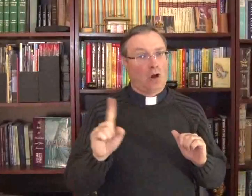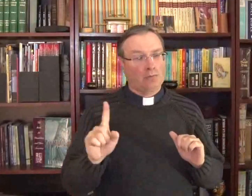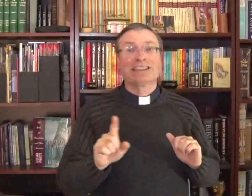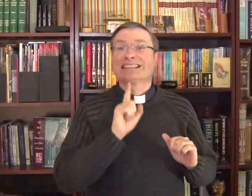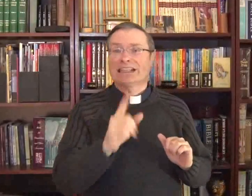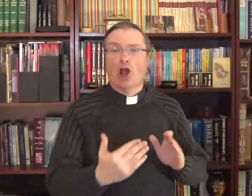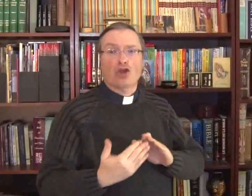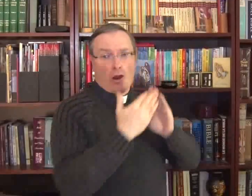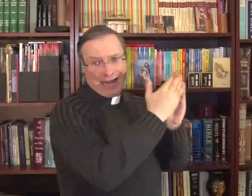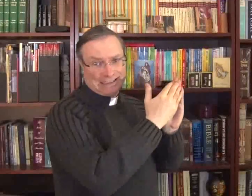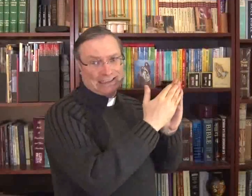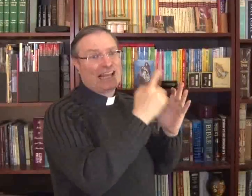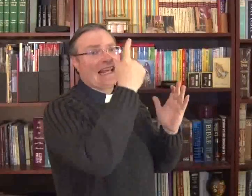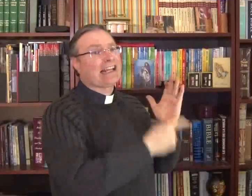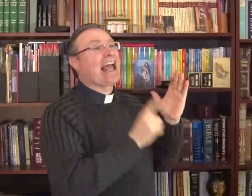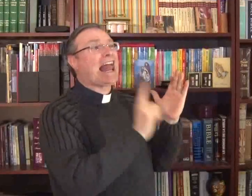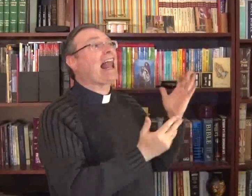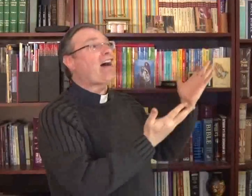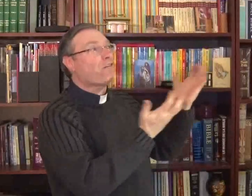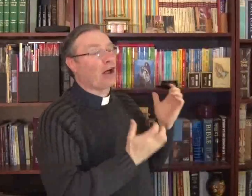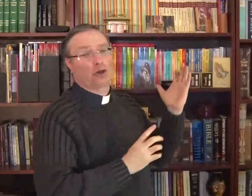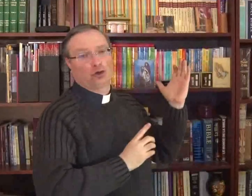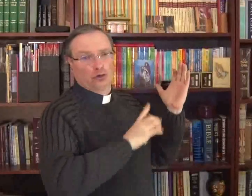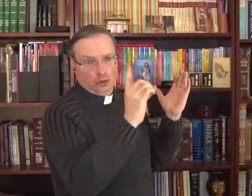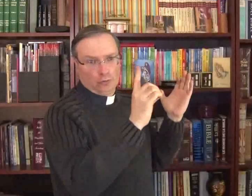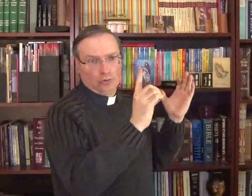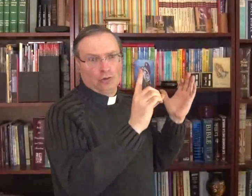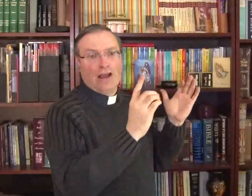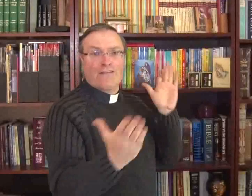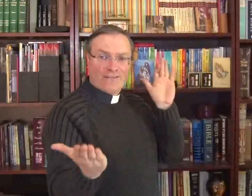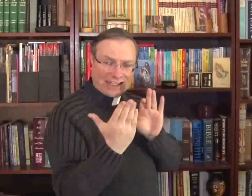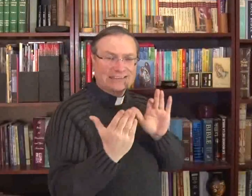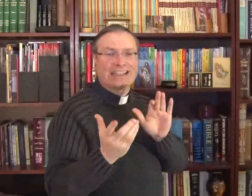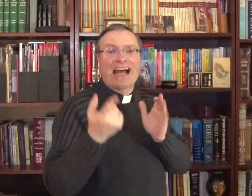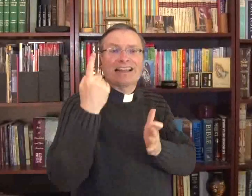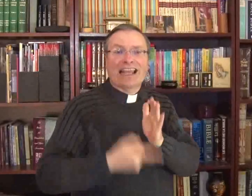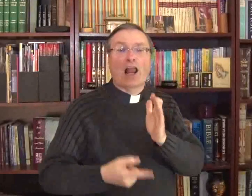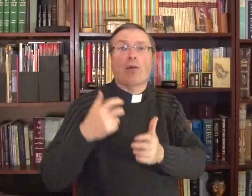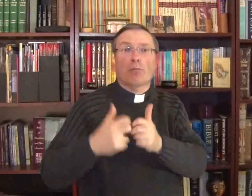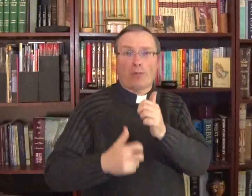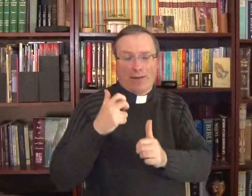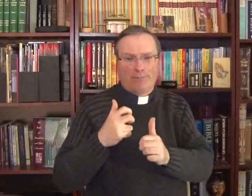C’est demander quelle est la volonté de Dieu face à tel problème.